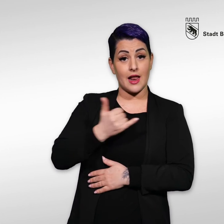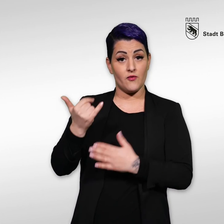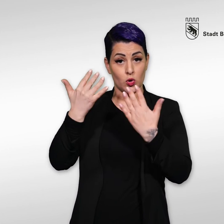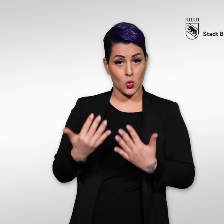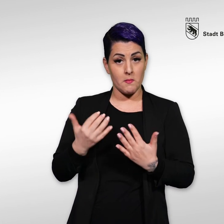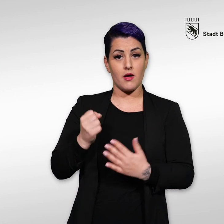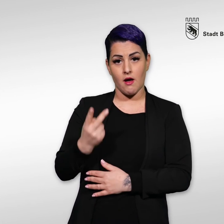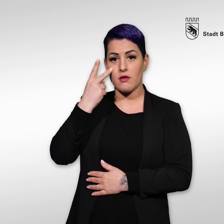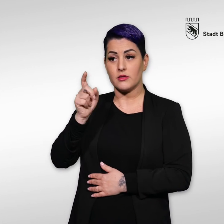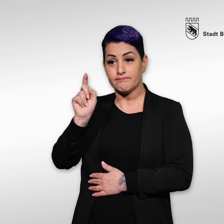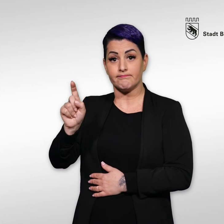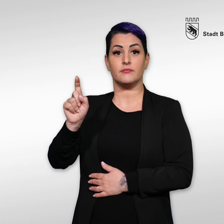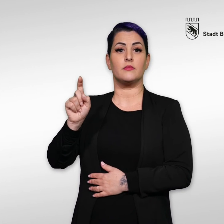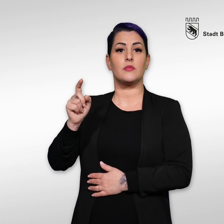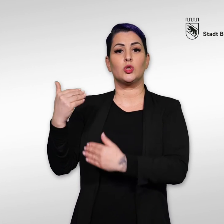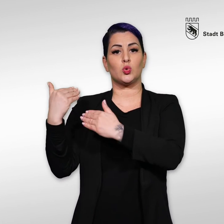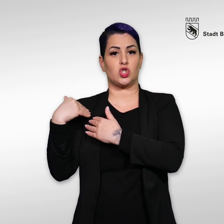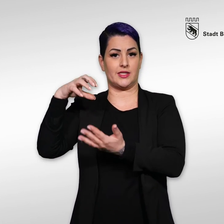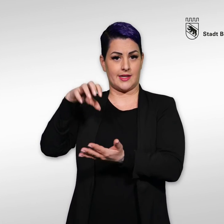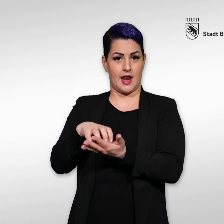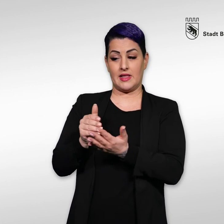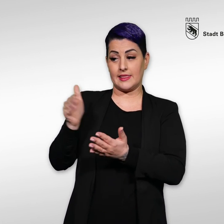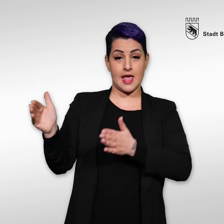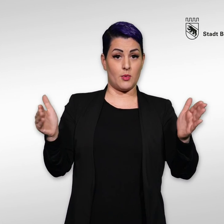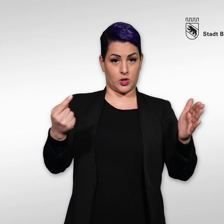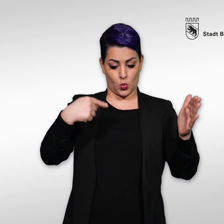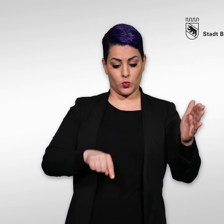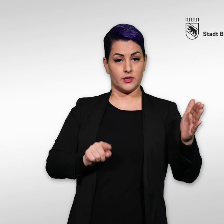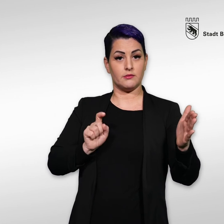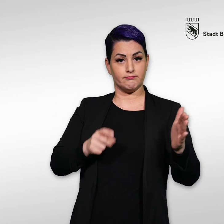der Box «Zuständige Stelle» neben oder unter diesem Video.